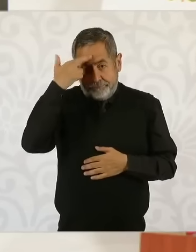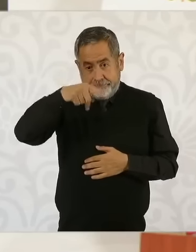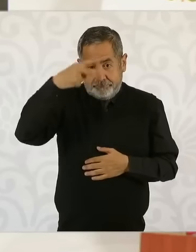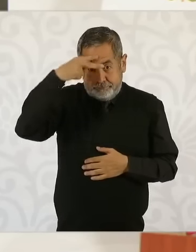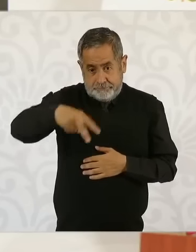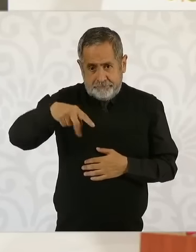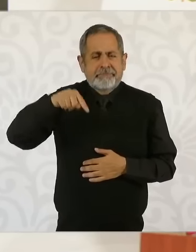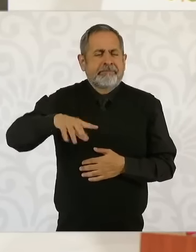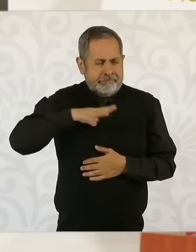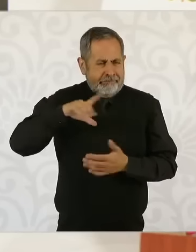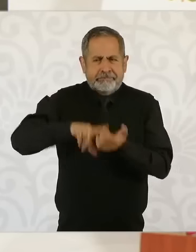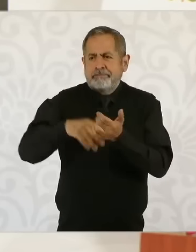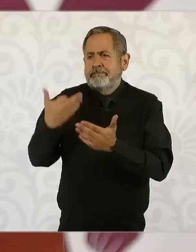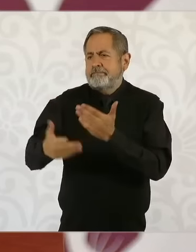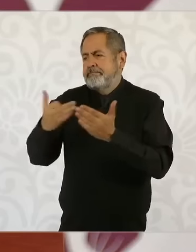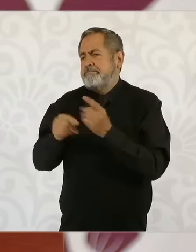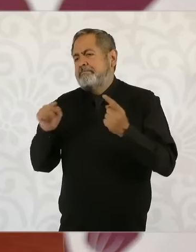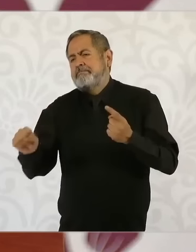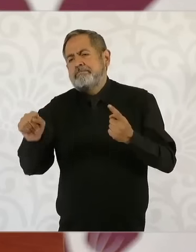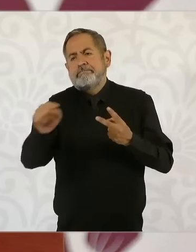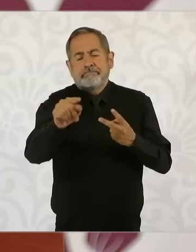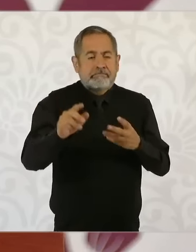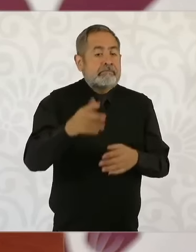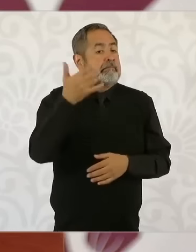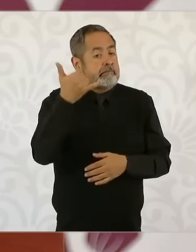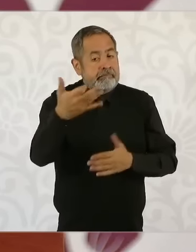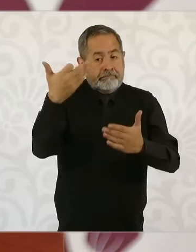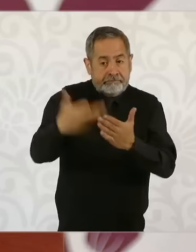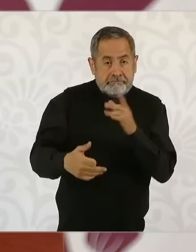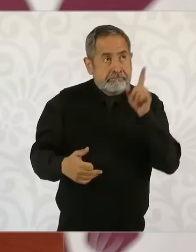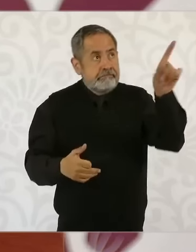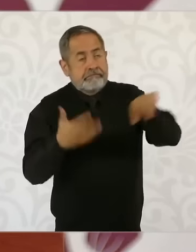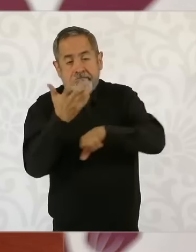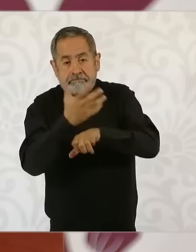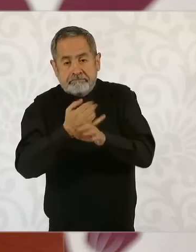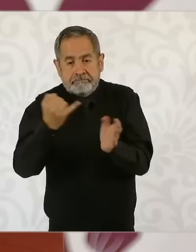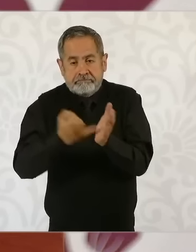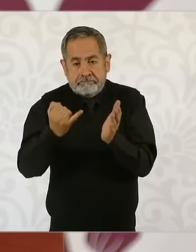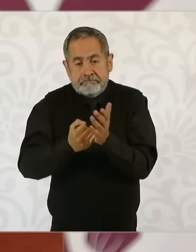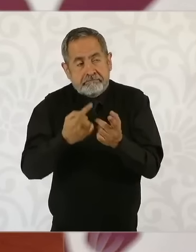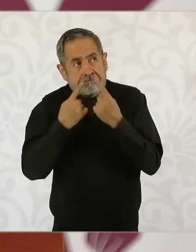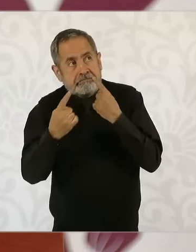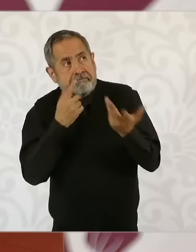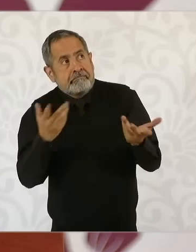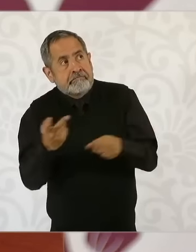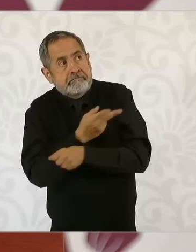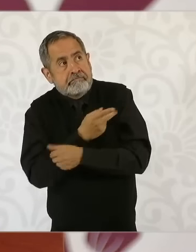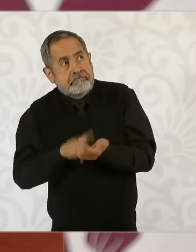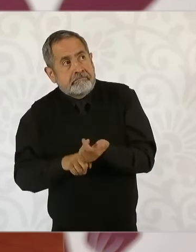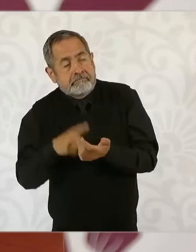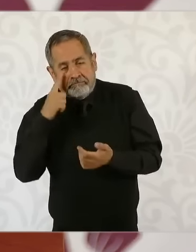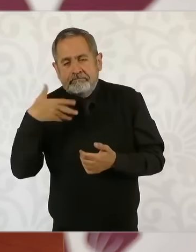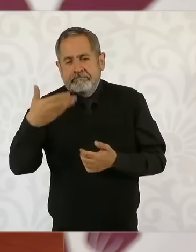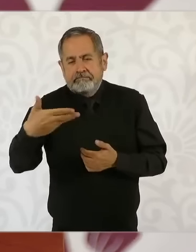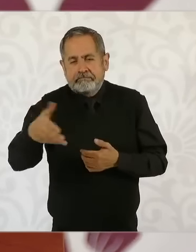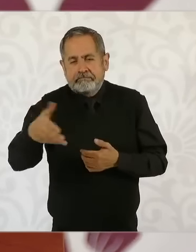pendientes en el tema de aranceles con estados unidos que son las automotrices autopartes que